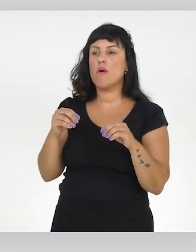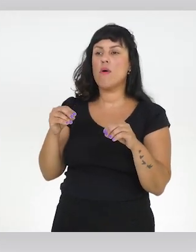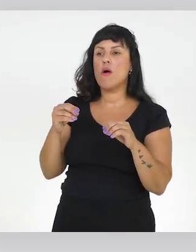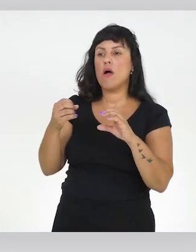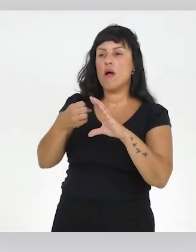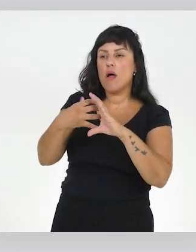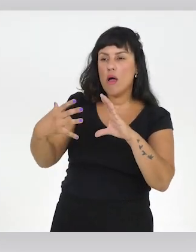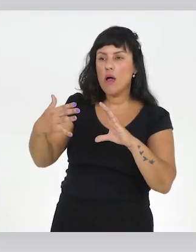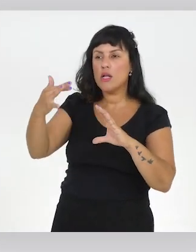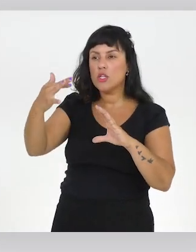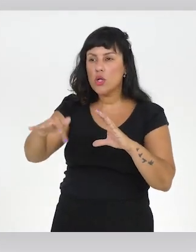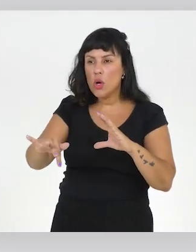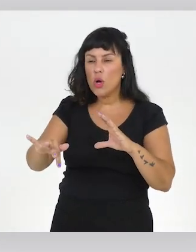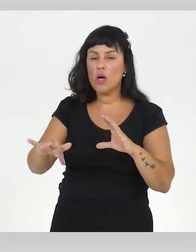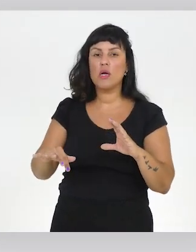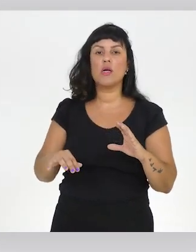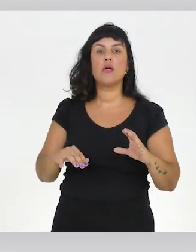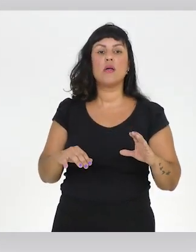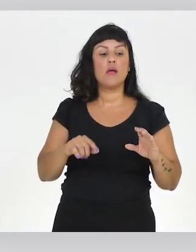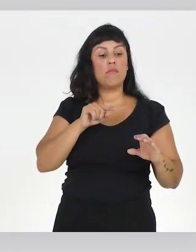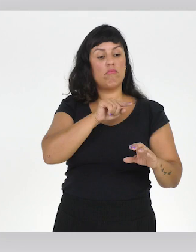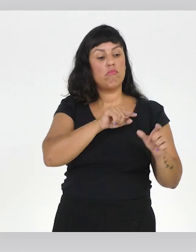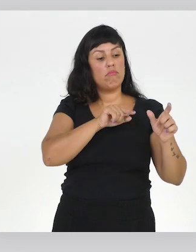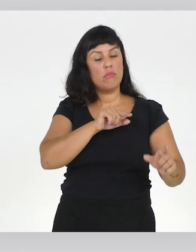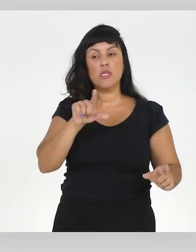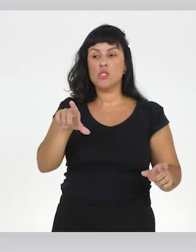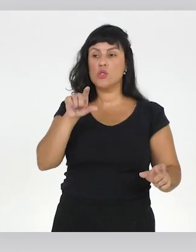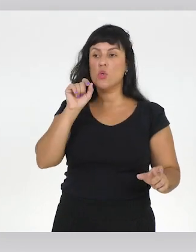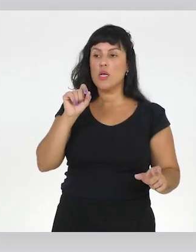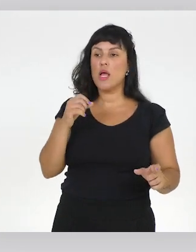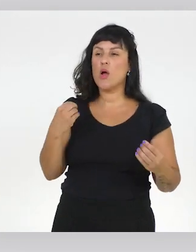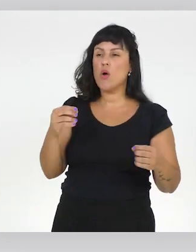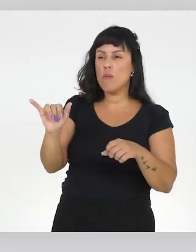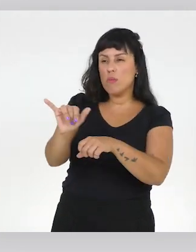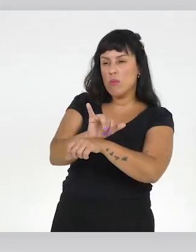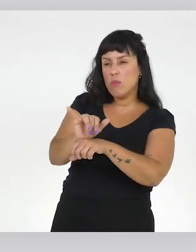baseadas nos mecanismos da dor. As técnicas fisioterapêuticas